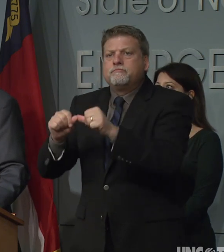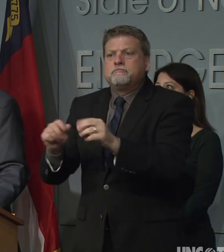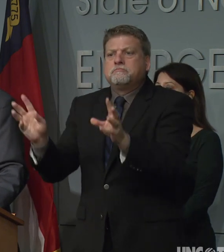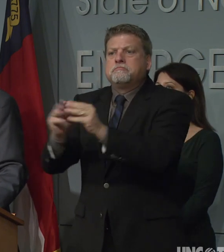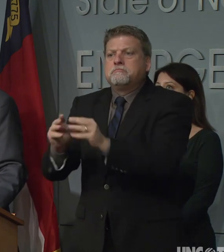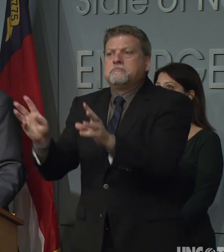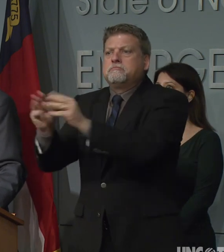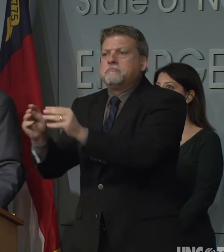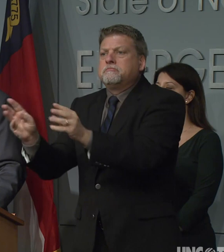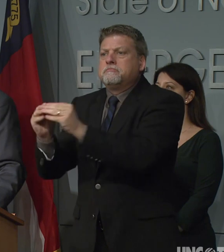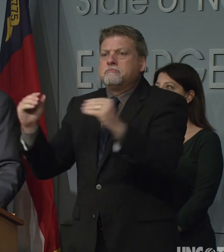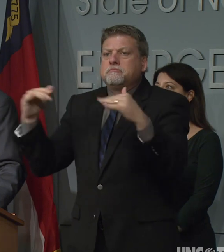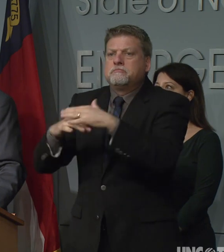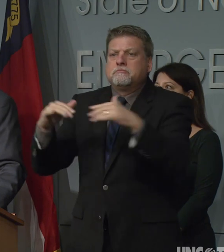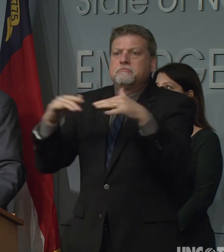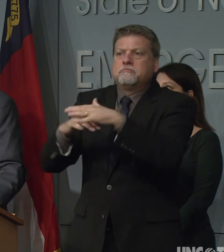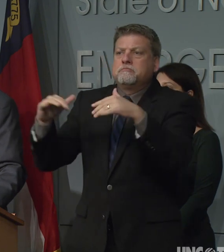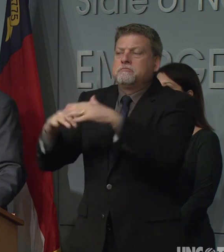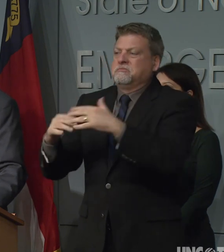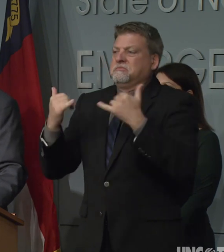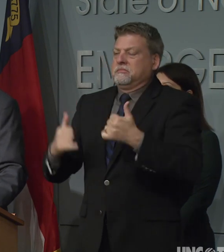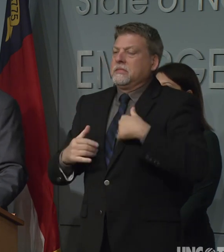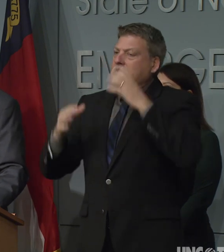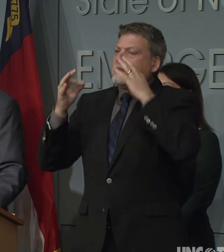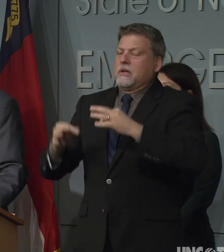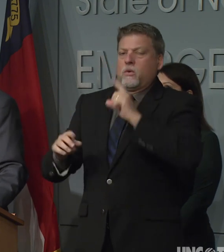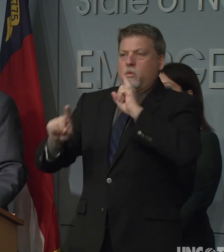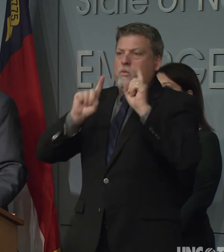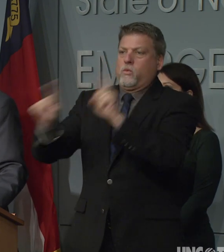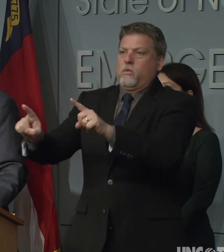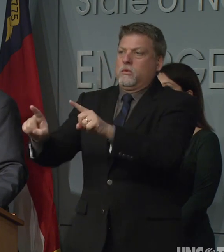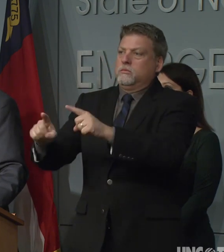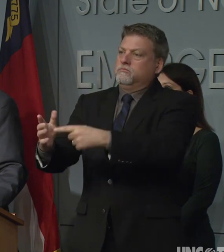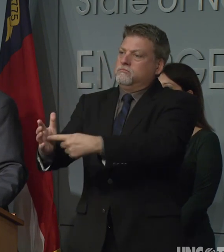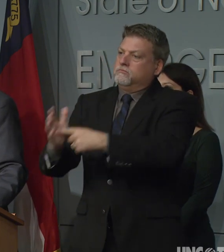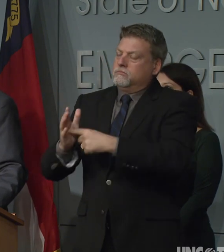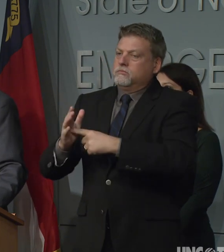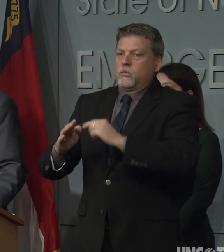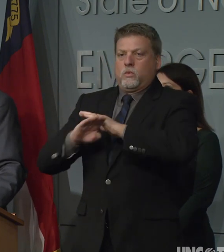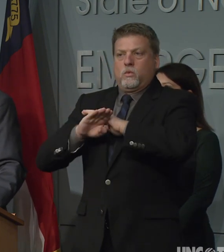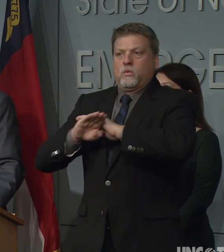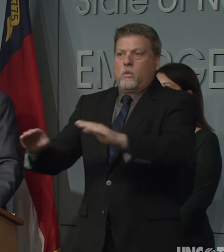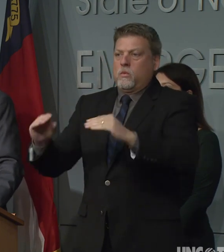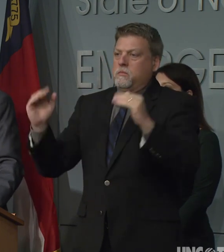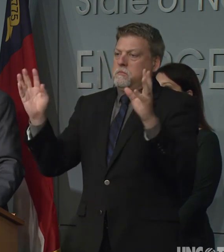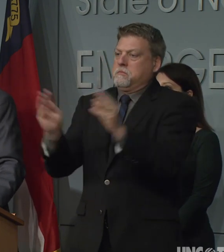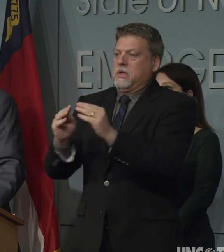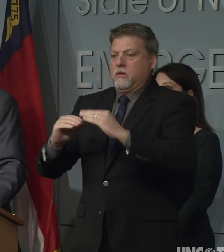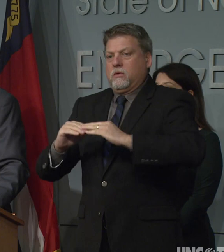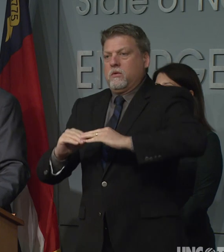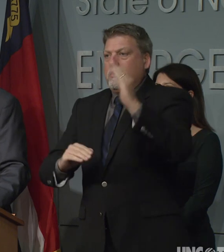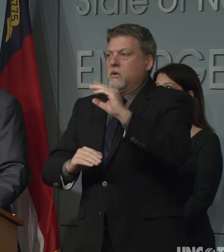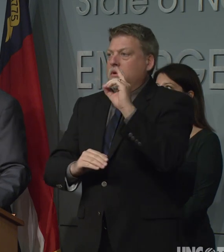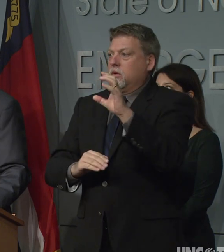Así es que la orden del día de hoy las y que sea obligatorio este es un riesgo que no podemos tolerar ningún